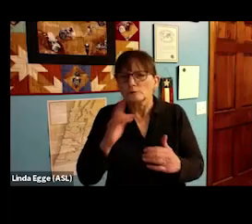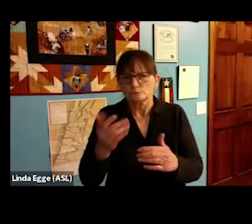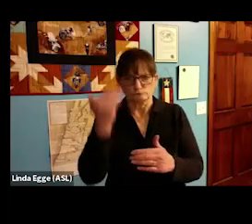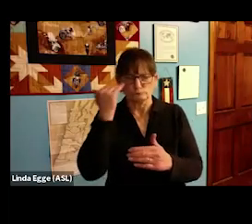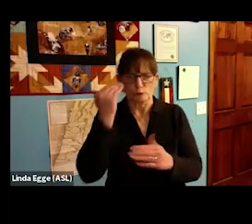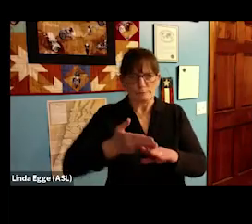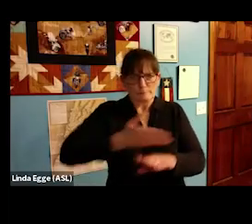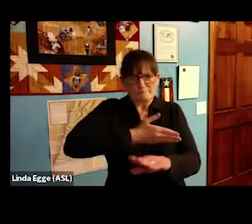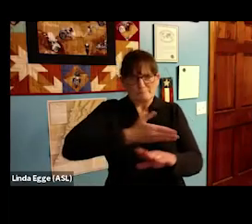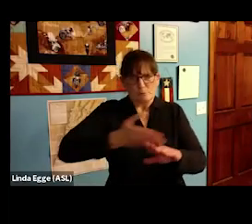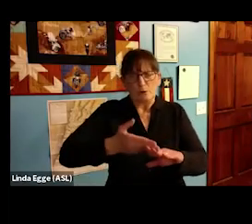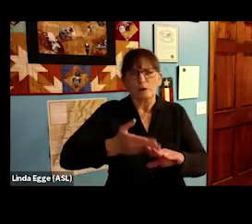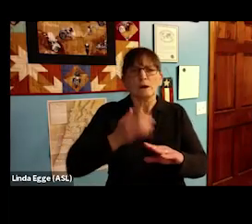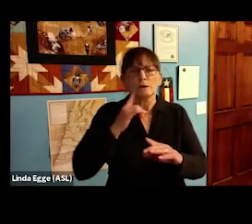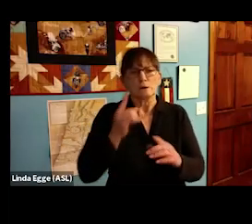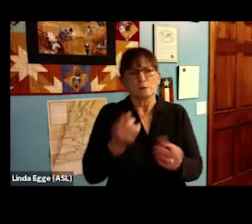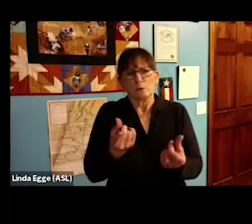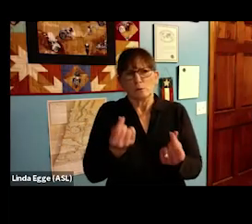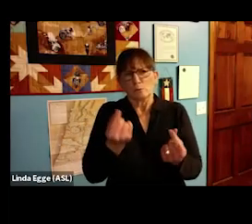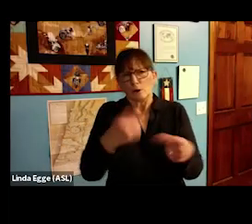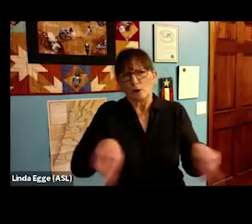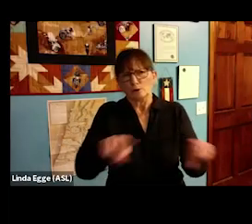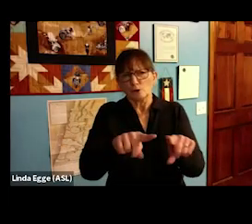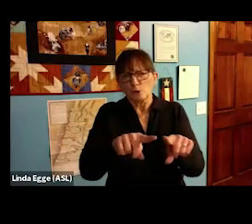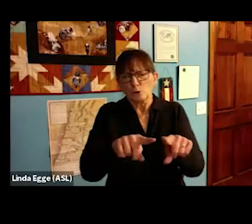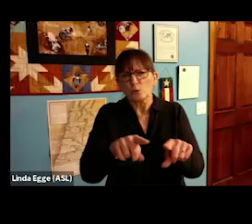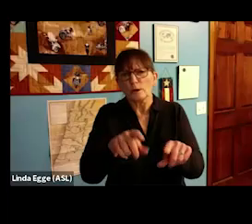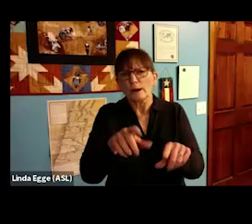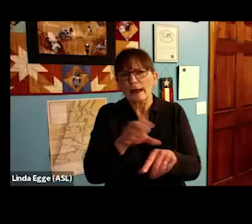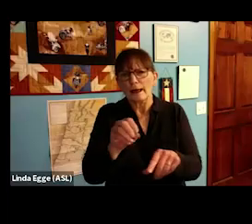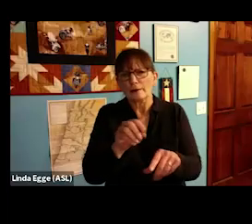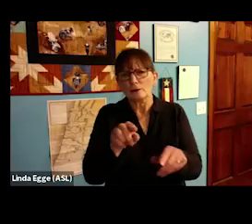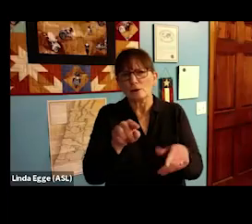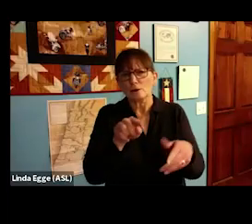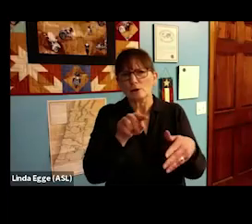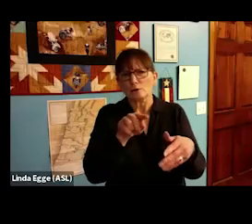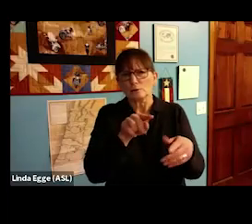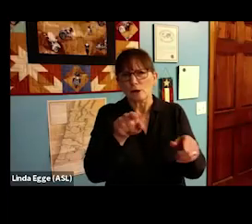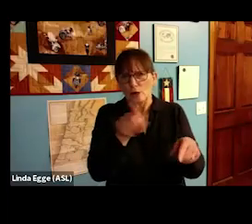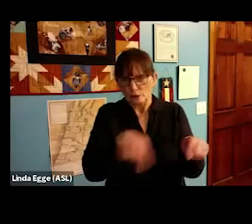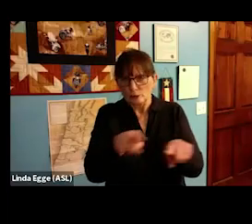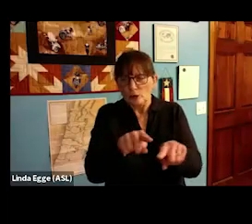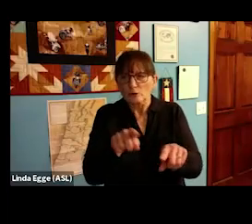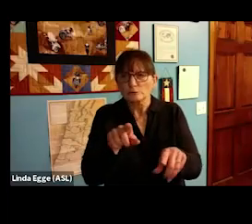lo hará por nosotros en un momento. Pero solo quiero señalar que el proceso estándar